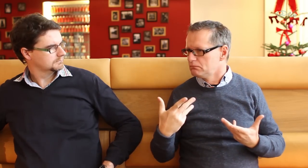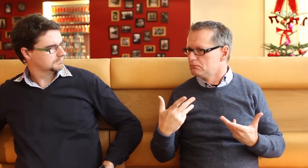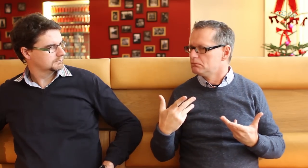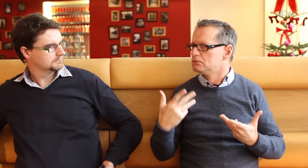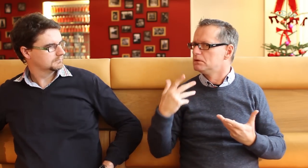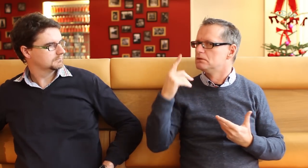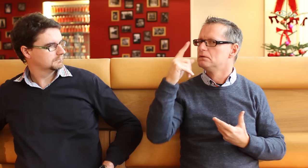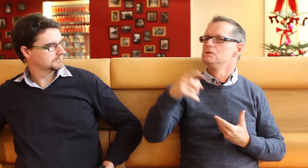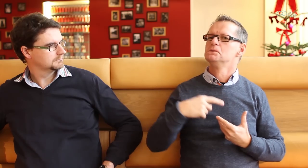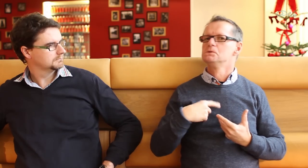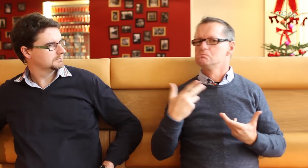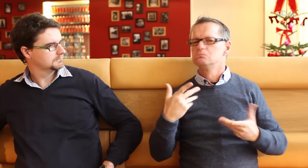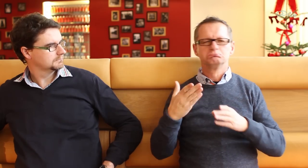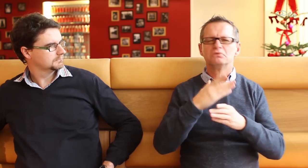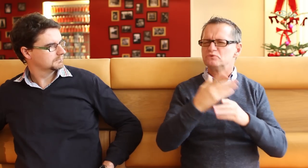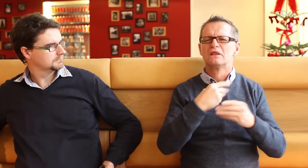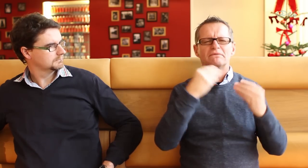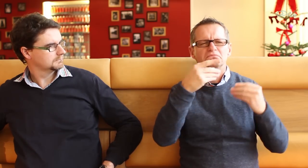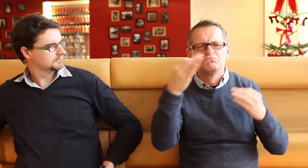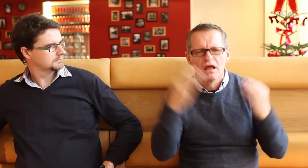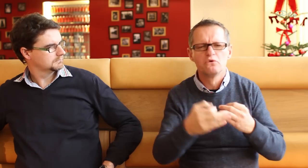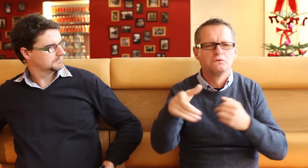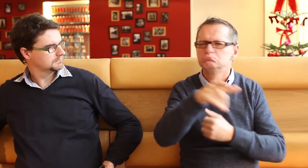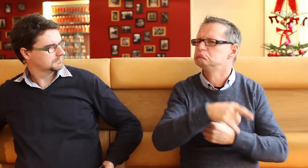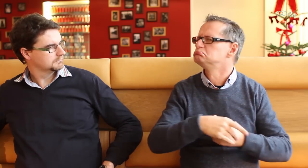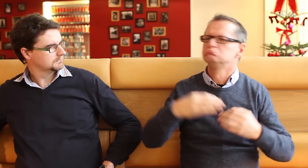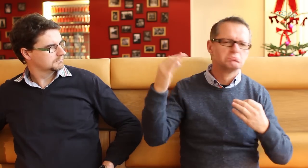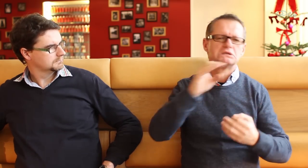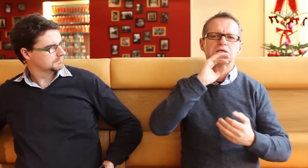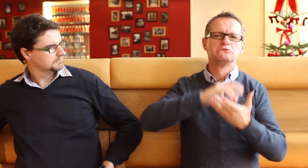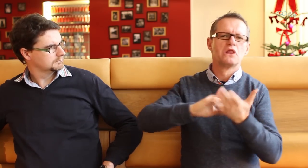Ich hatte vorher schon das Gefühl die Leute hier brauchen das. Alle sagten, „Nein, lormen ist uns genug.“